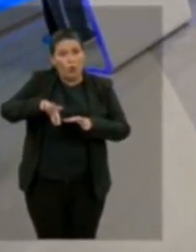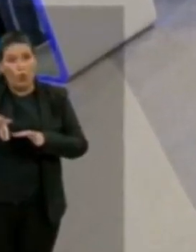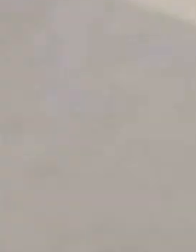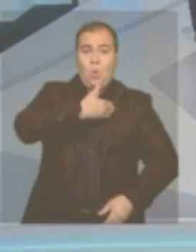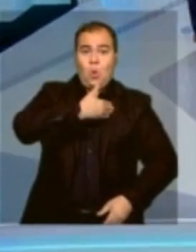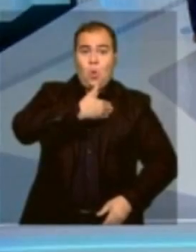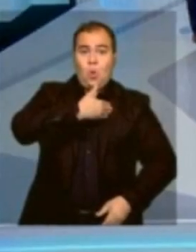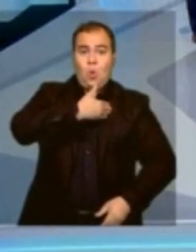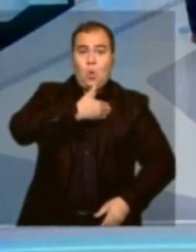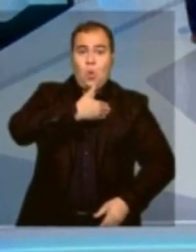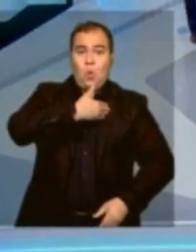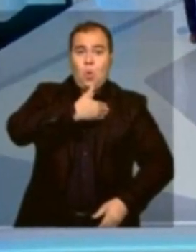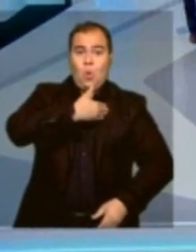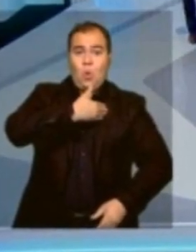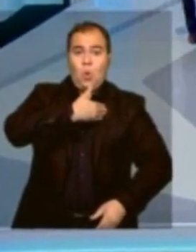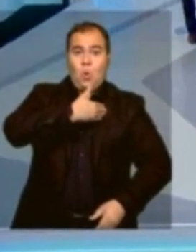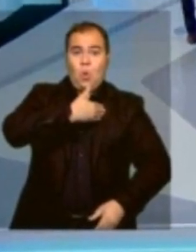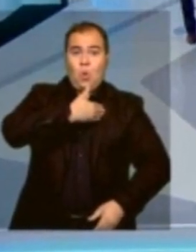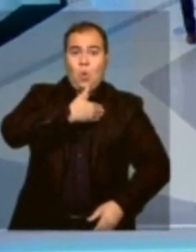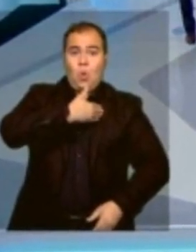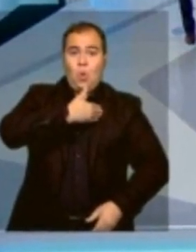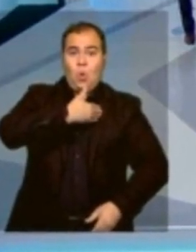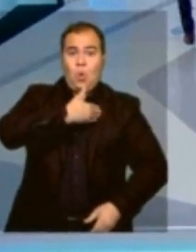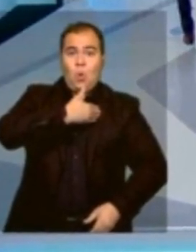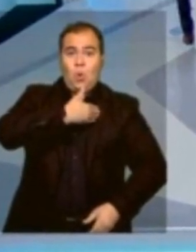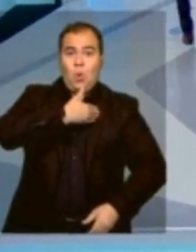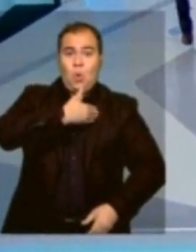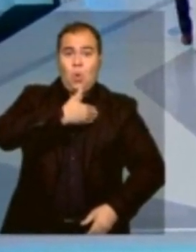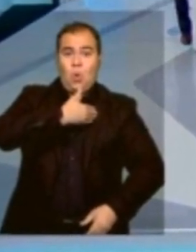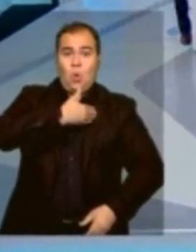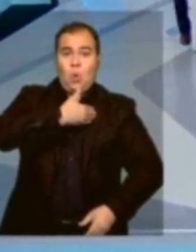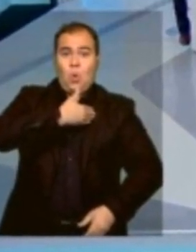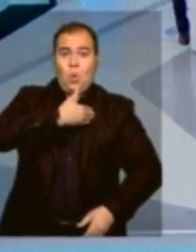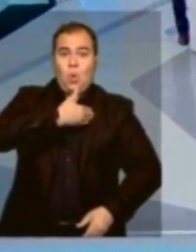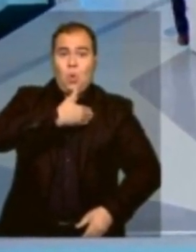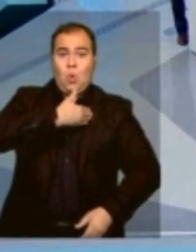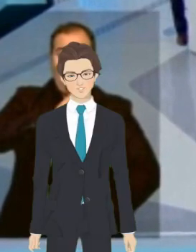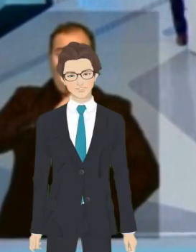Haddad cita falas de Tarcísio que não estão no programa do candidato do Republicano